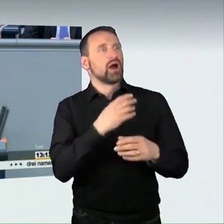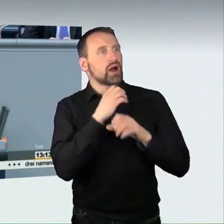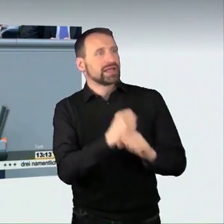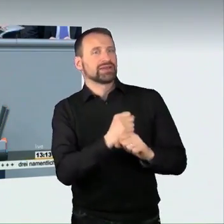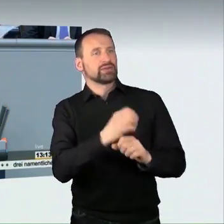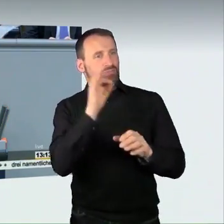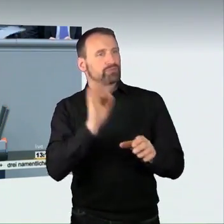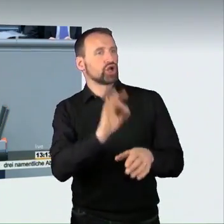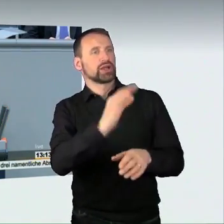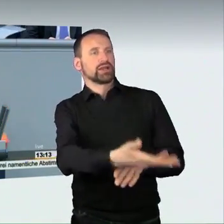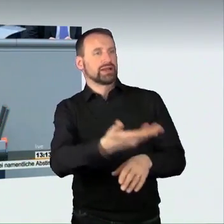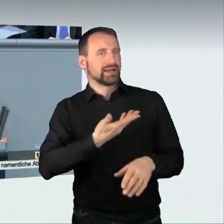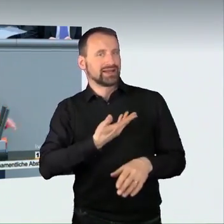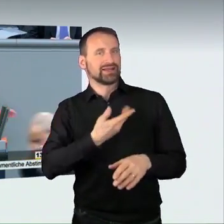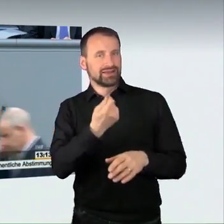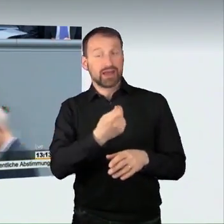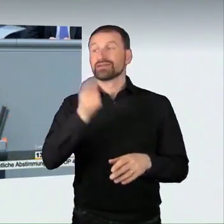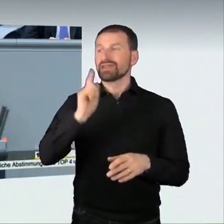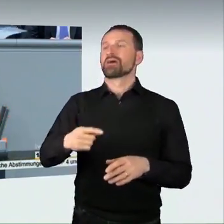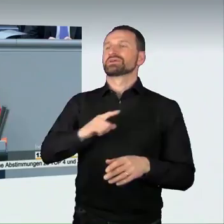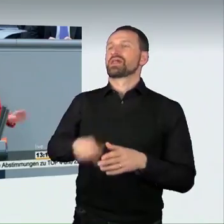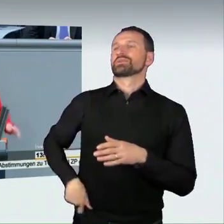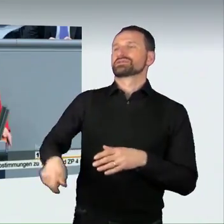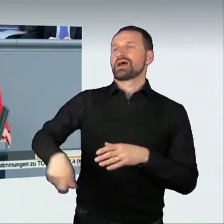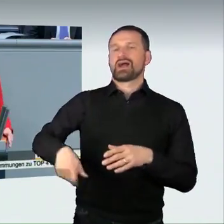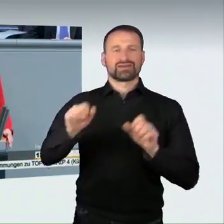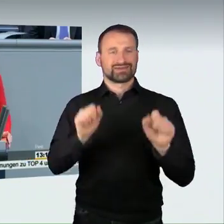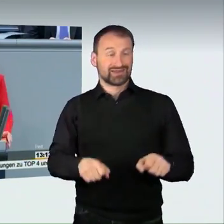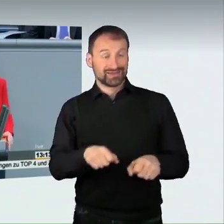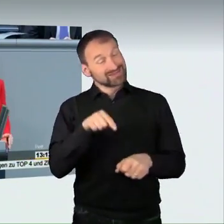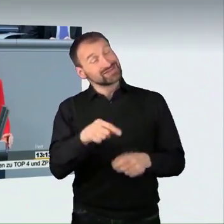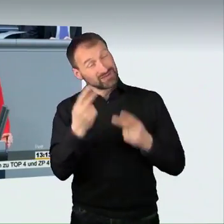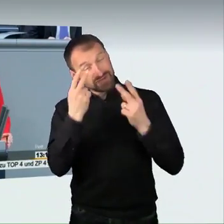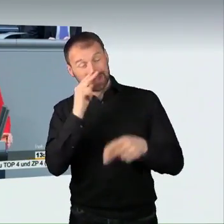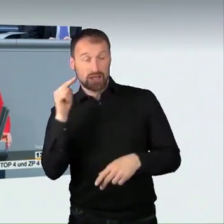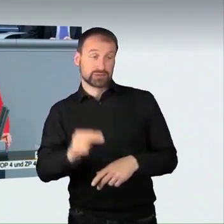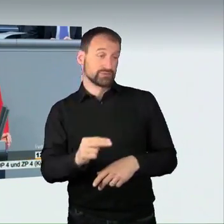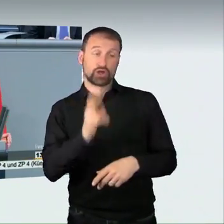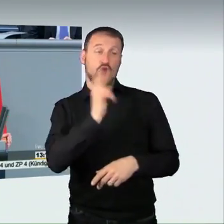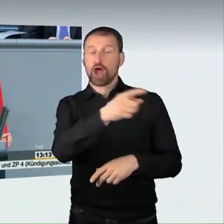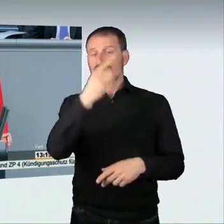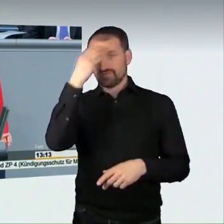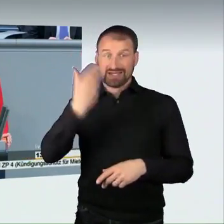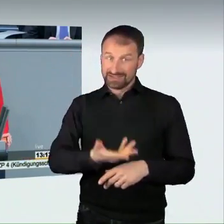weil sie selber Zahlungsverpflichtungen haben. Deswegen ist das für mich ein wichtiger Aspekt. Das wird häufig nicht betrachtet. Auch mir ist wichtig, dass wir klarer festlegen,